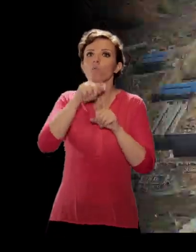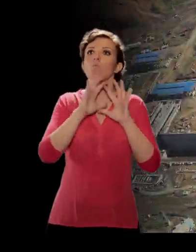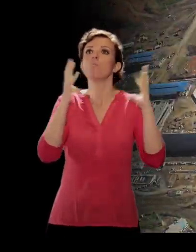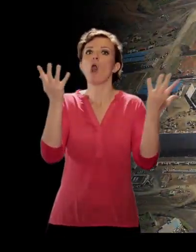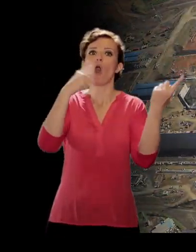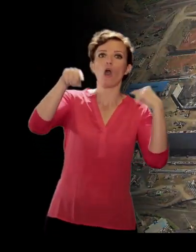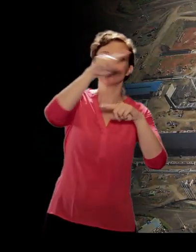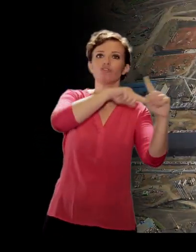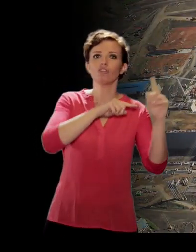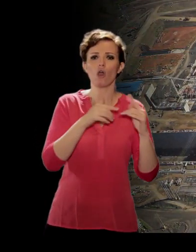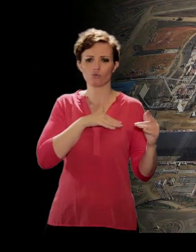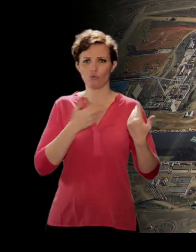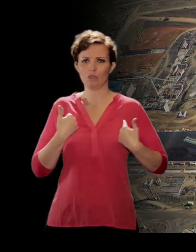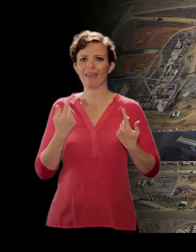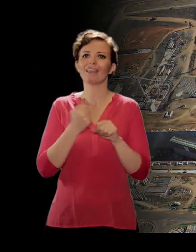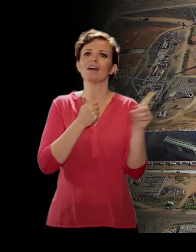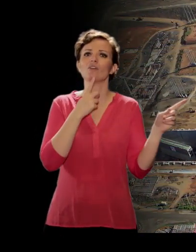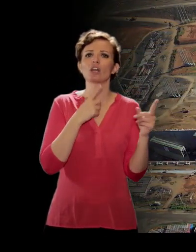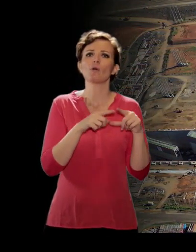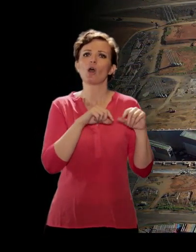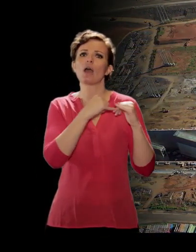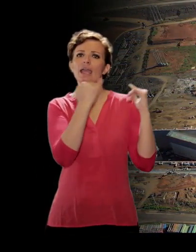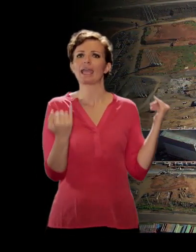I nostri studenti lavorano in Africa nella costruzione di dighe